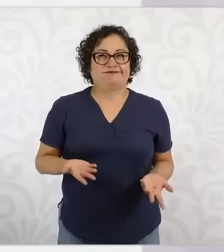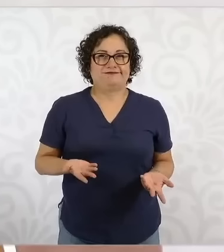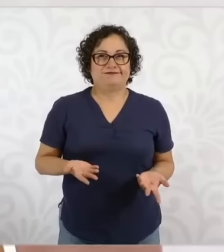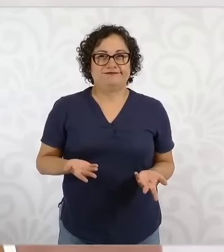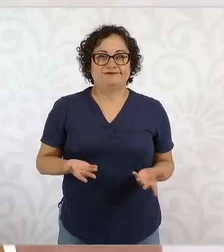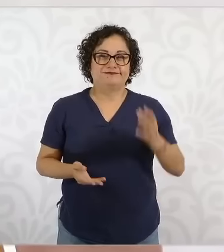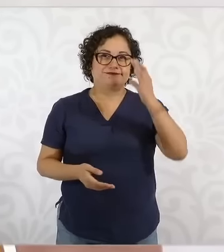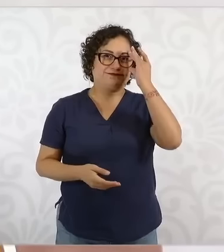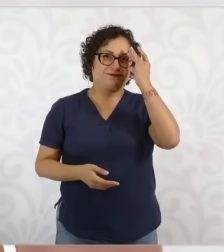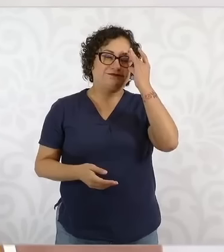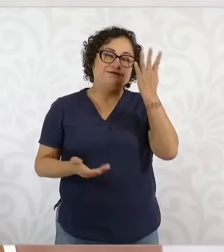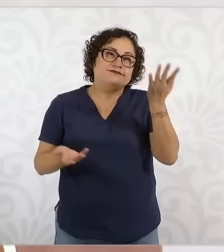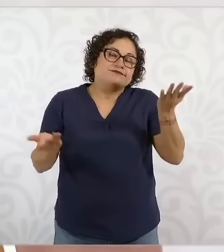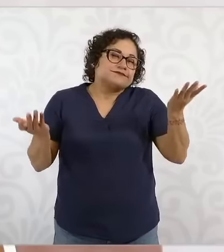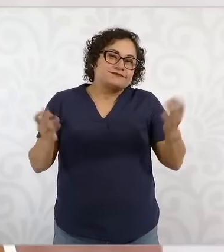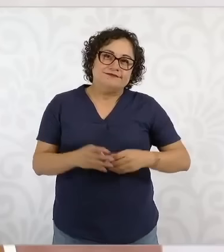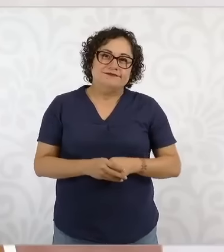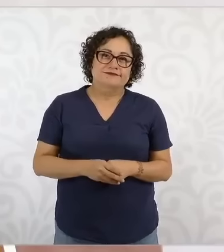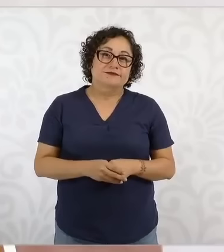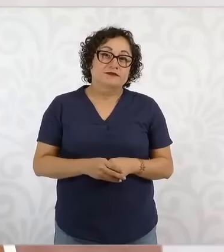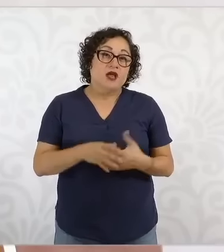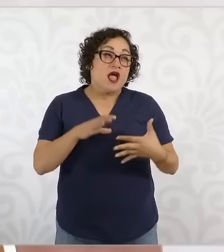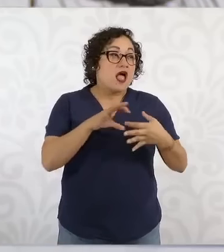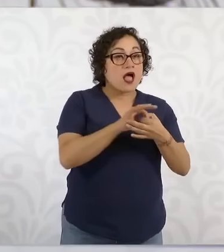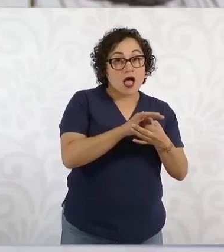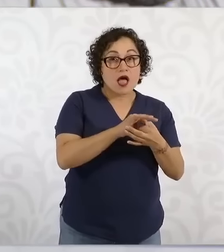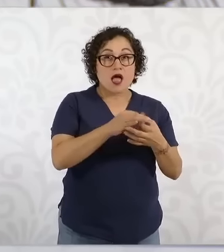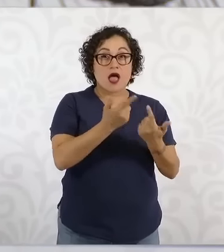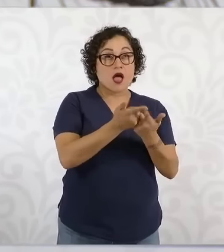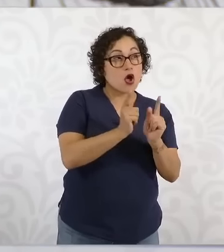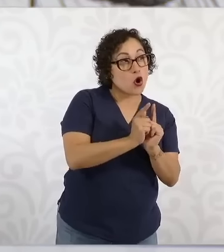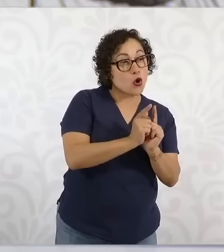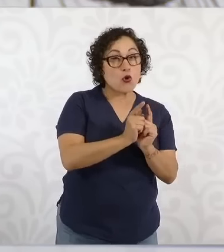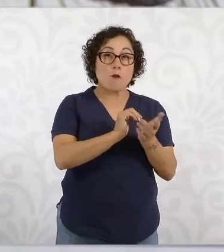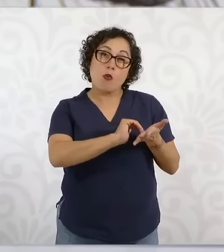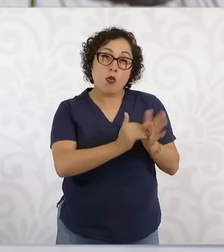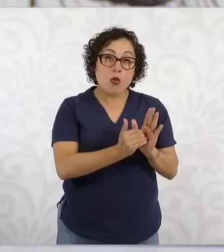Ya si tienen relación con alguna agencia, pues eso nosotros no tenemos conocimiento.